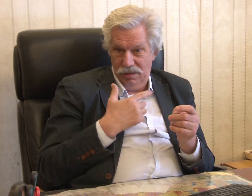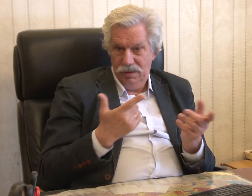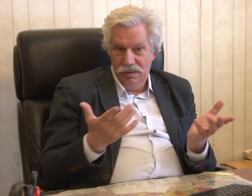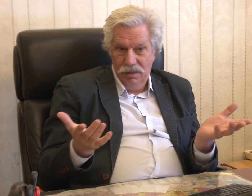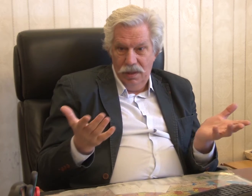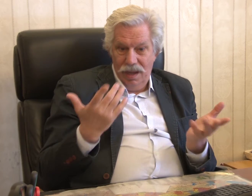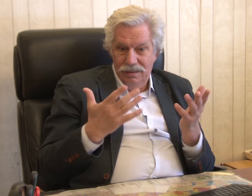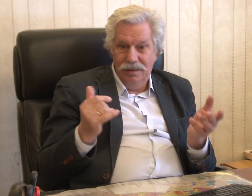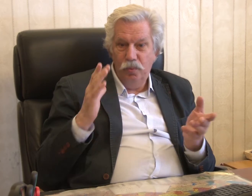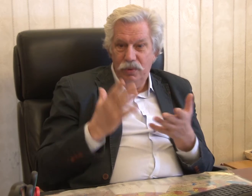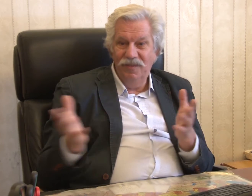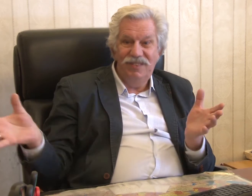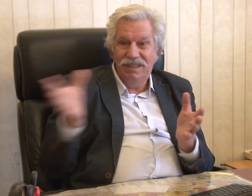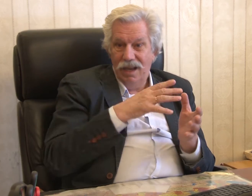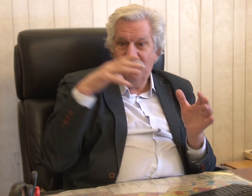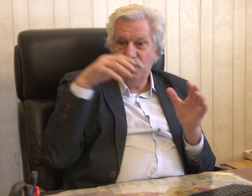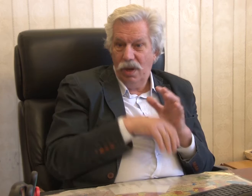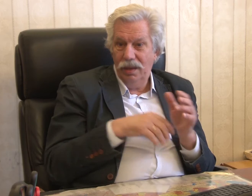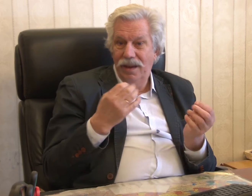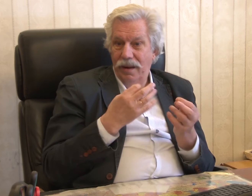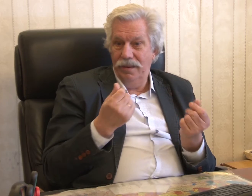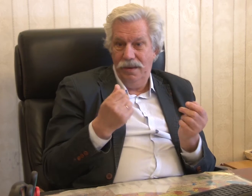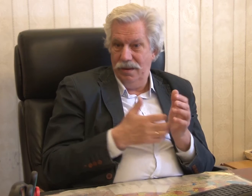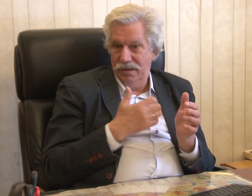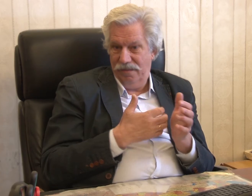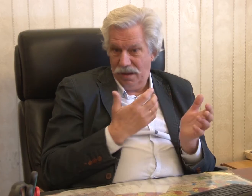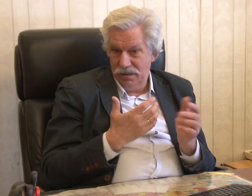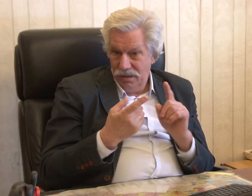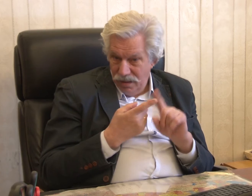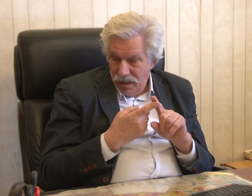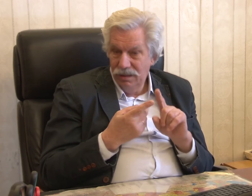чтобы всех собрать - никаких денег не хватит, это, во-первых.